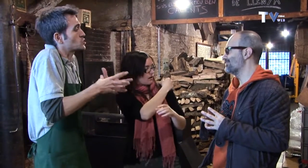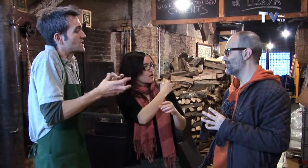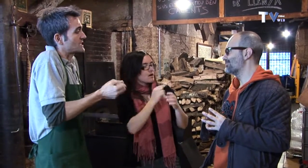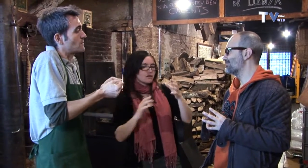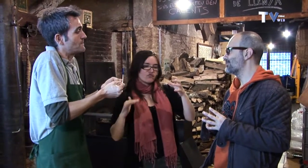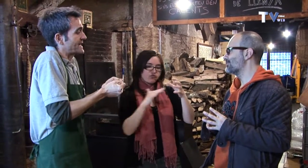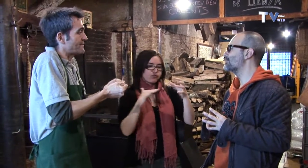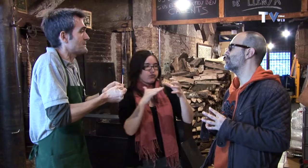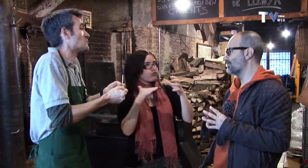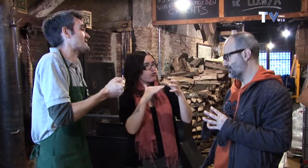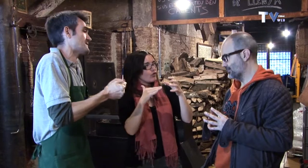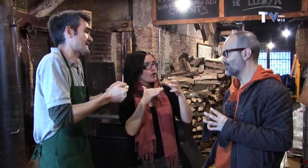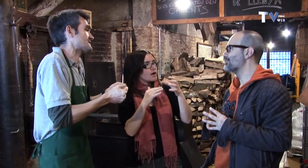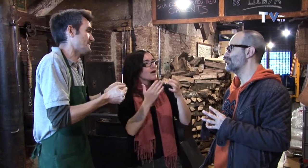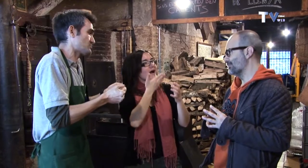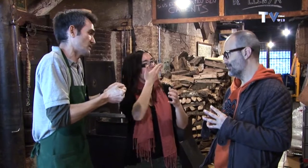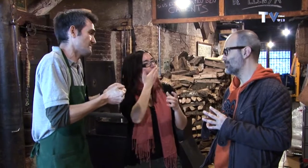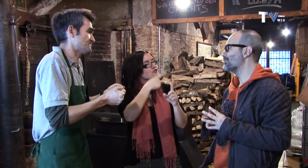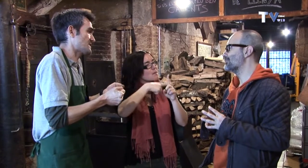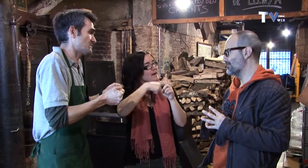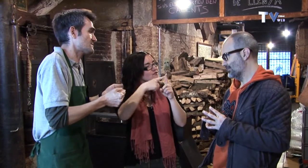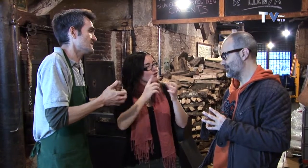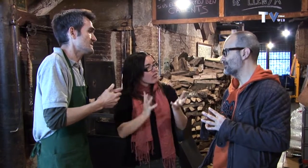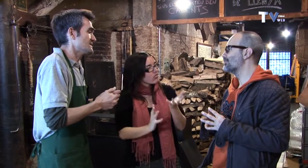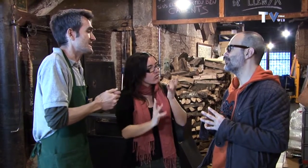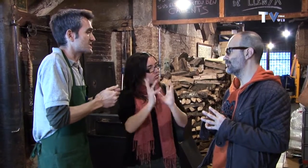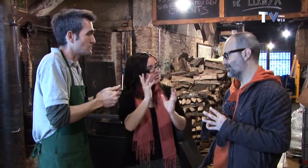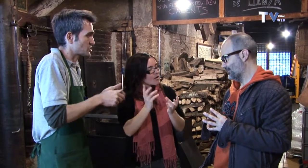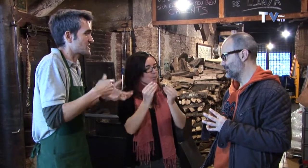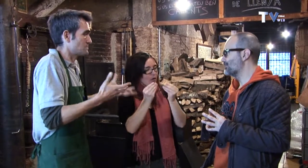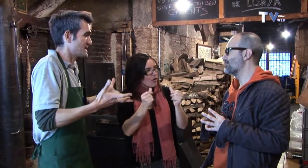no llega a las almendras. En el nuestro el calor del fuego traspasa y da más temperaturas.